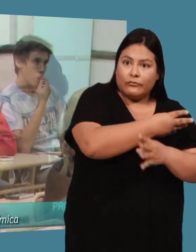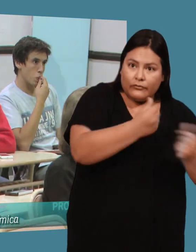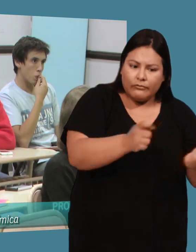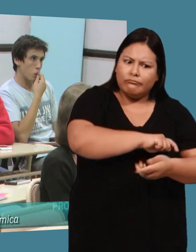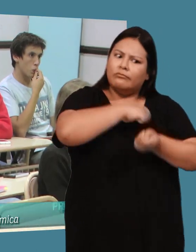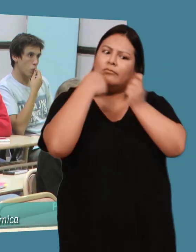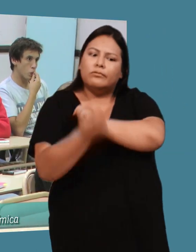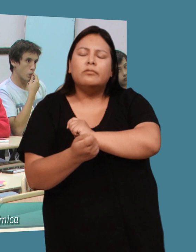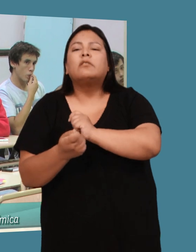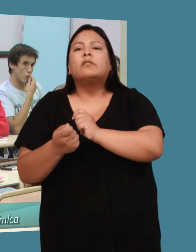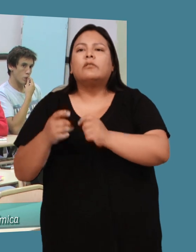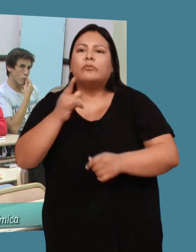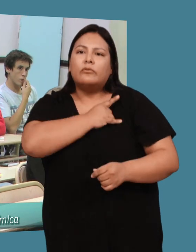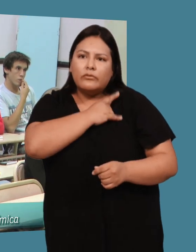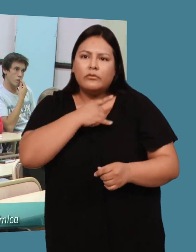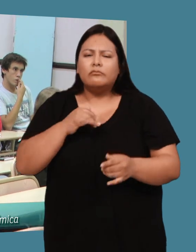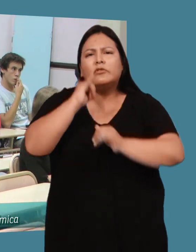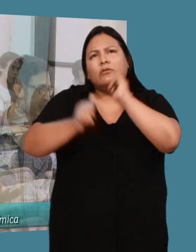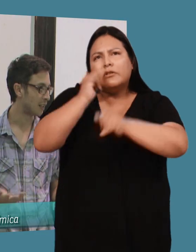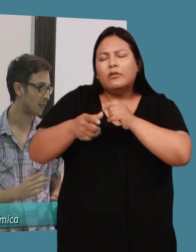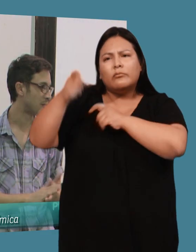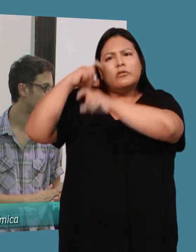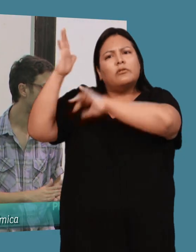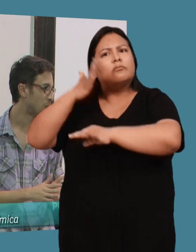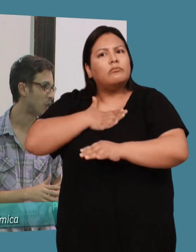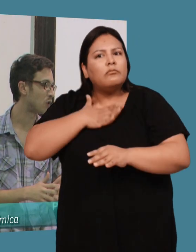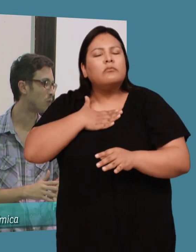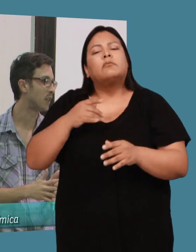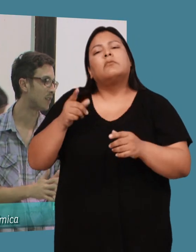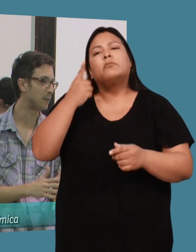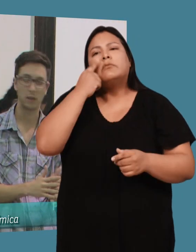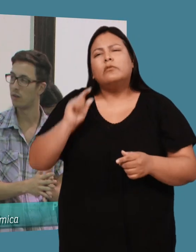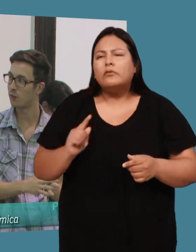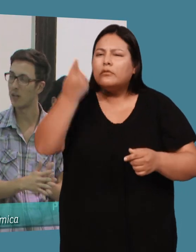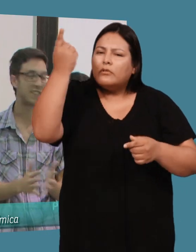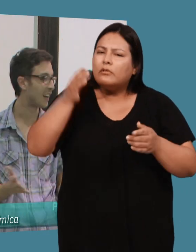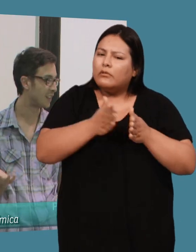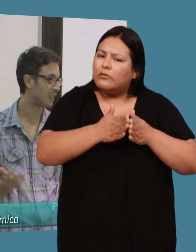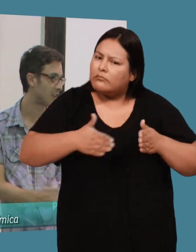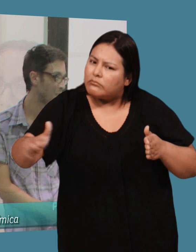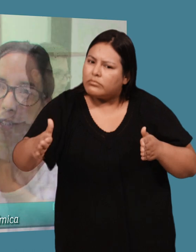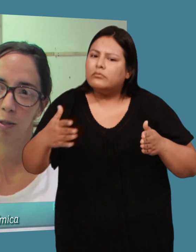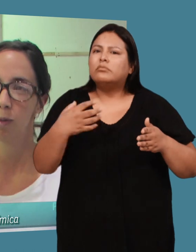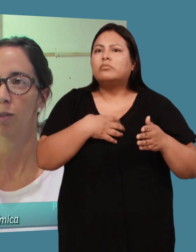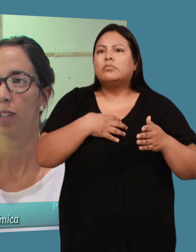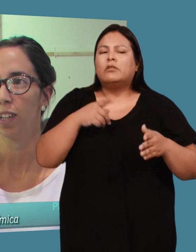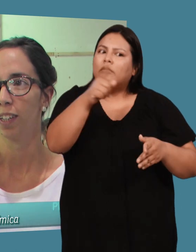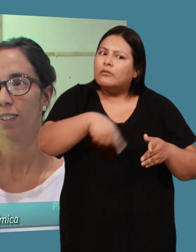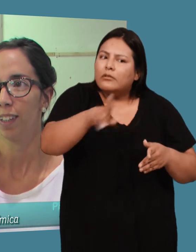la Universidad. Contamos nuestras experiencias, los primeros días de clase. Como para que se sientan un poco más "confianzudos",